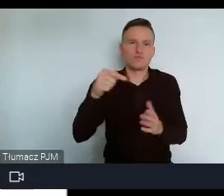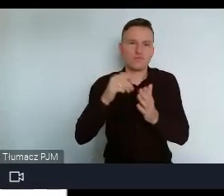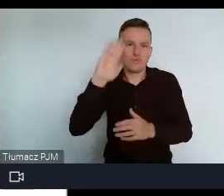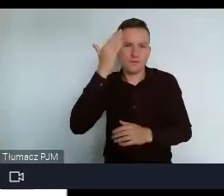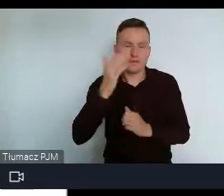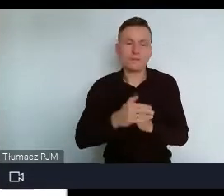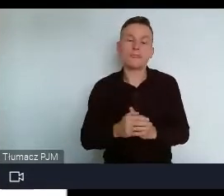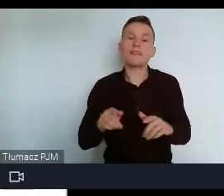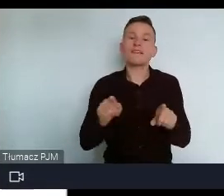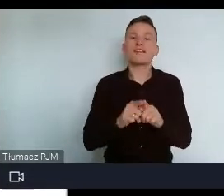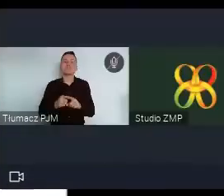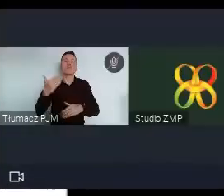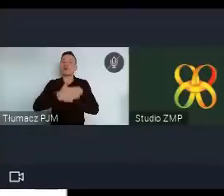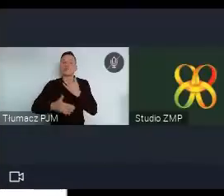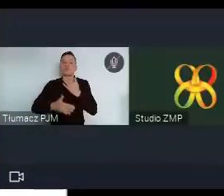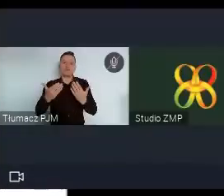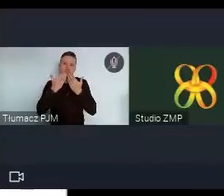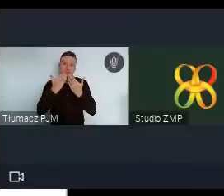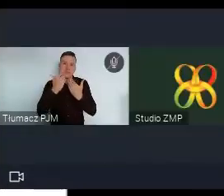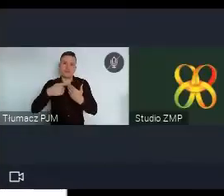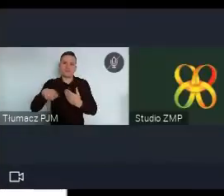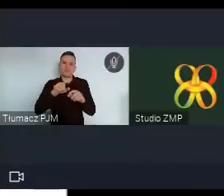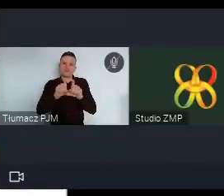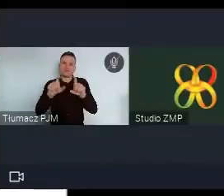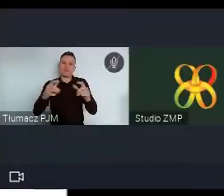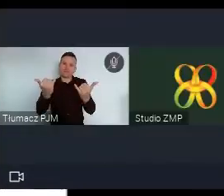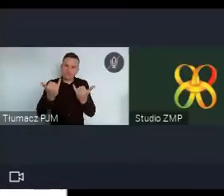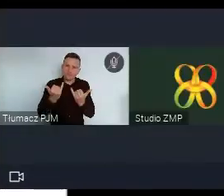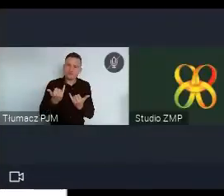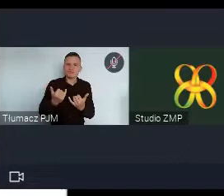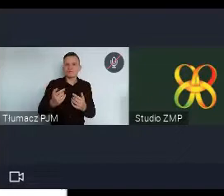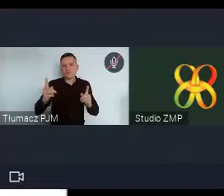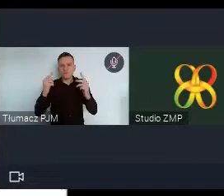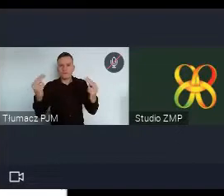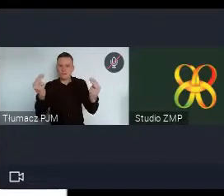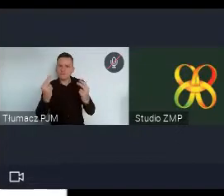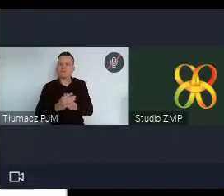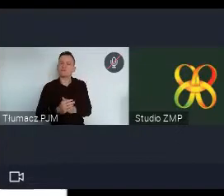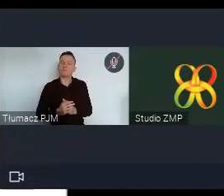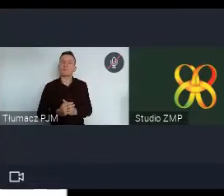za poświęcony czas i uwagę, a w razie jakichkolwiek pytań proszę o kontakt.